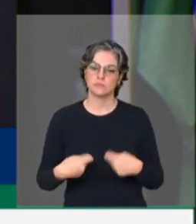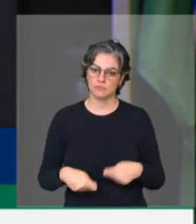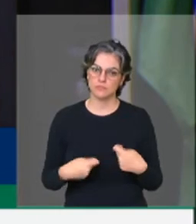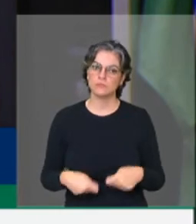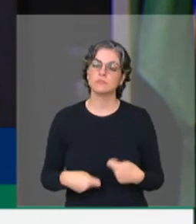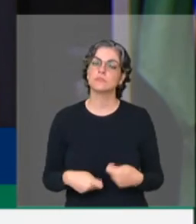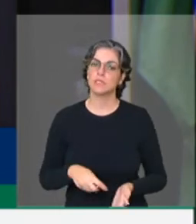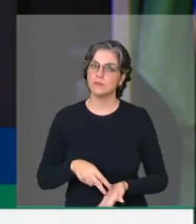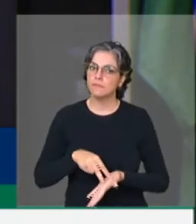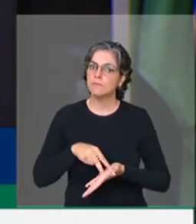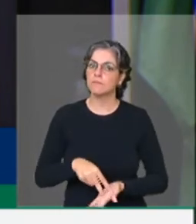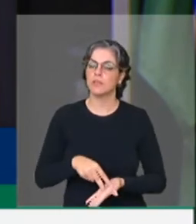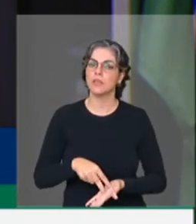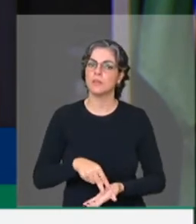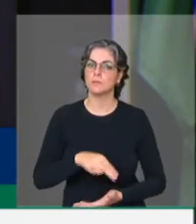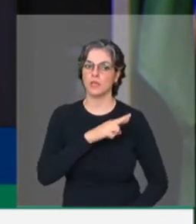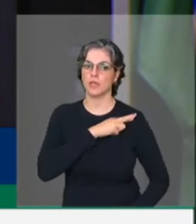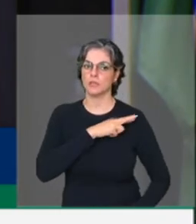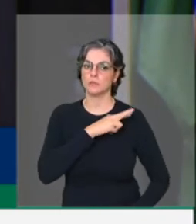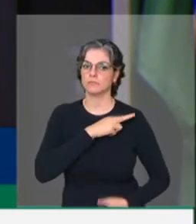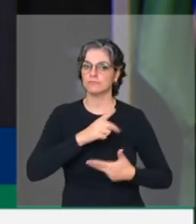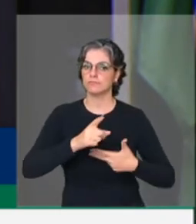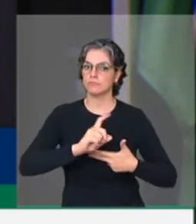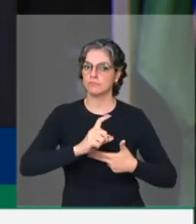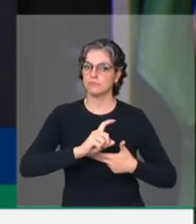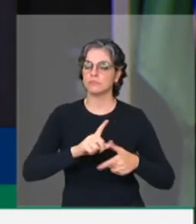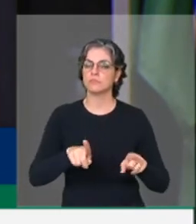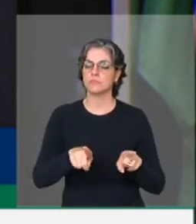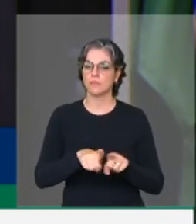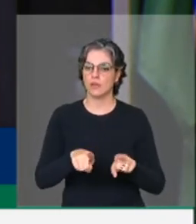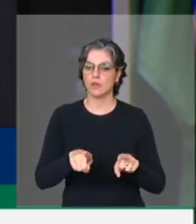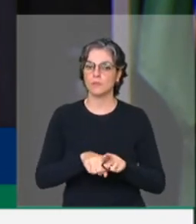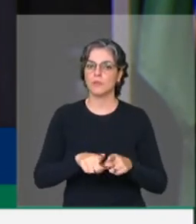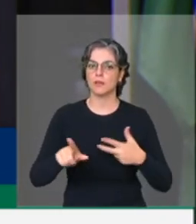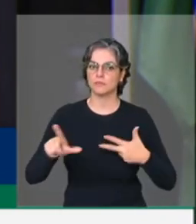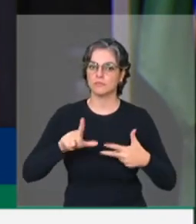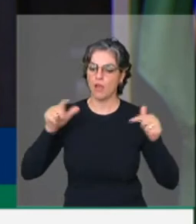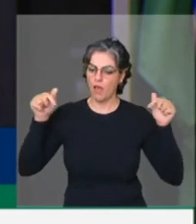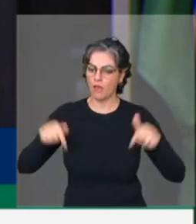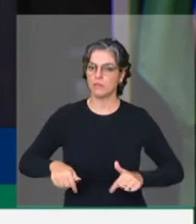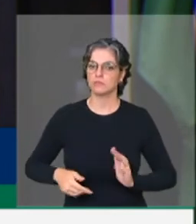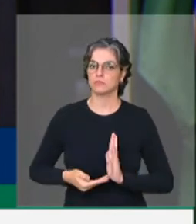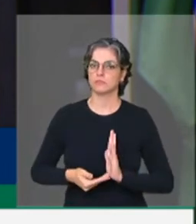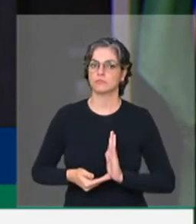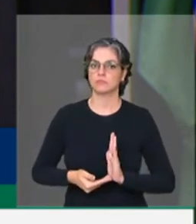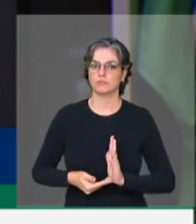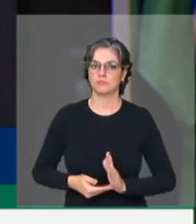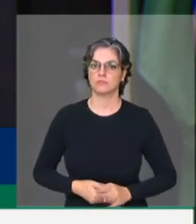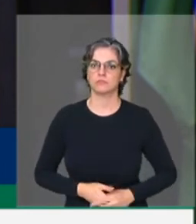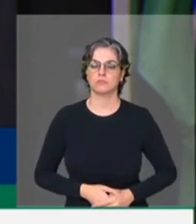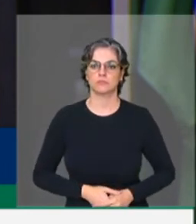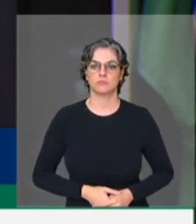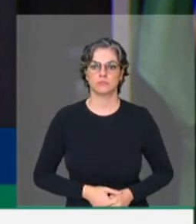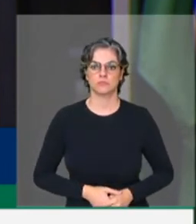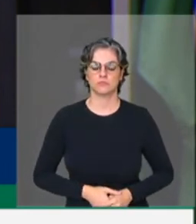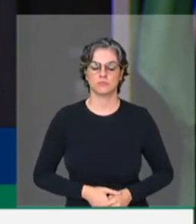FIRMEZA E RESPONSABILIDADE DO PODER EXECUTIVO E FIRMEZA E RESPONSABILIDADE DESSA CASA. NÓS PRECISAMOS TER CLAREZA DO